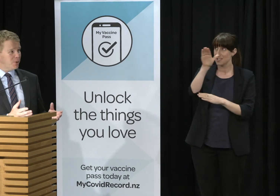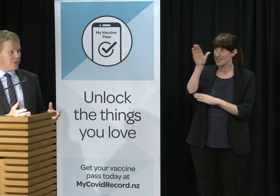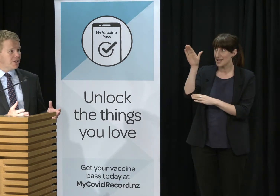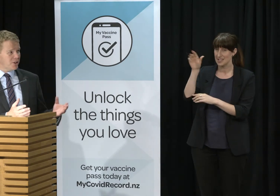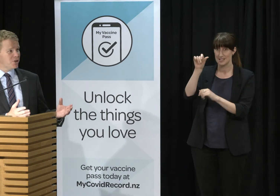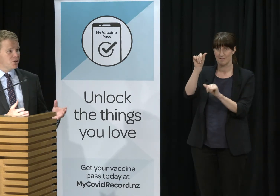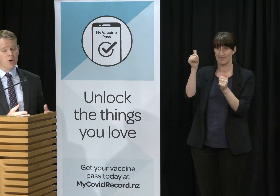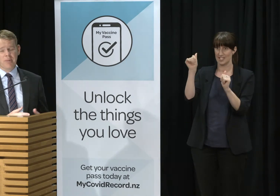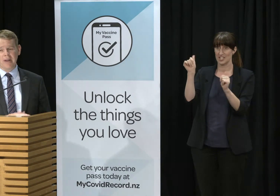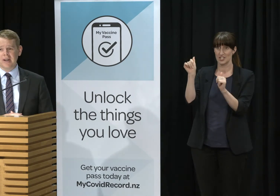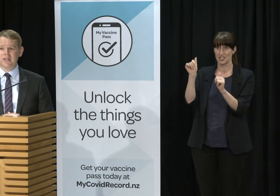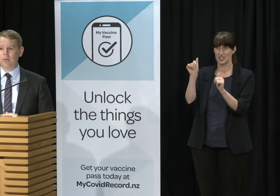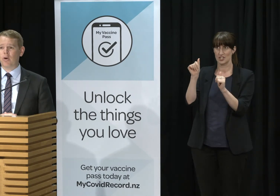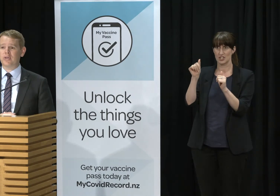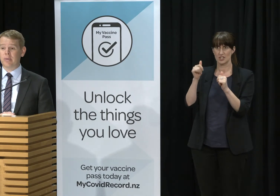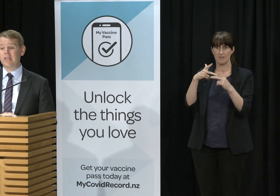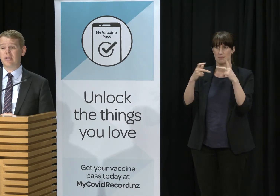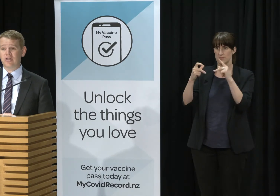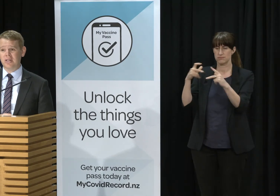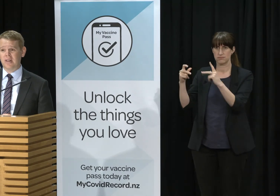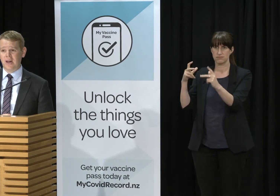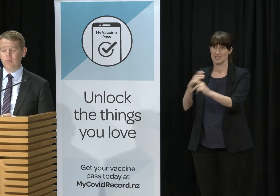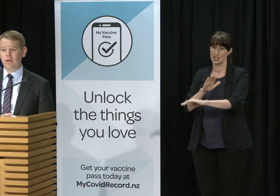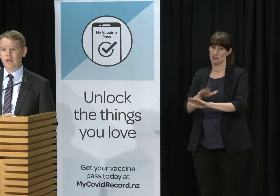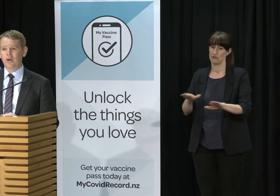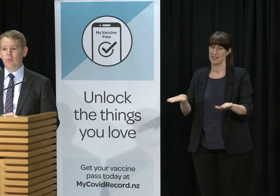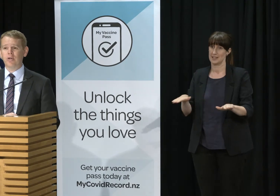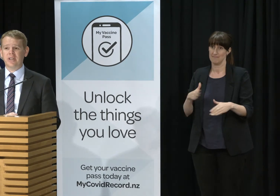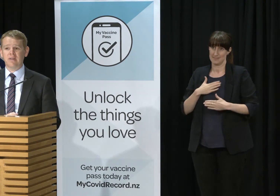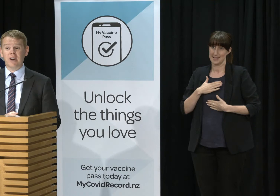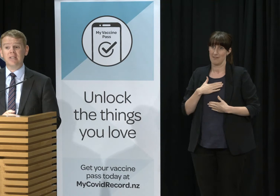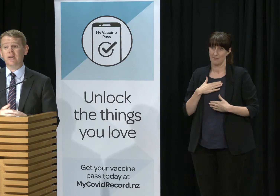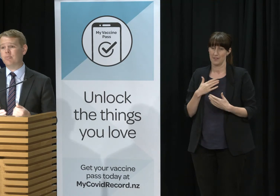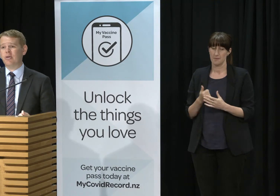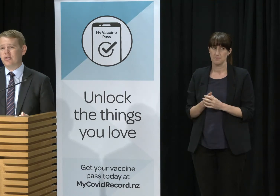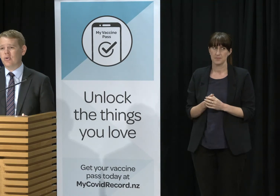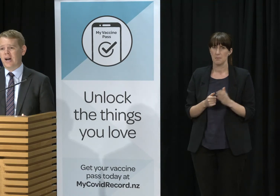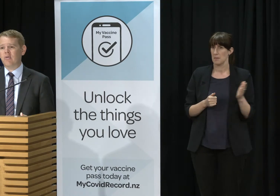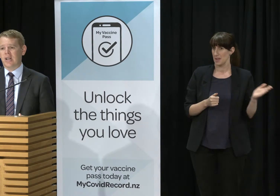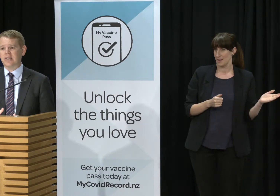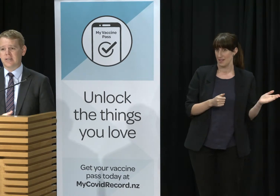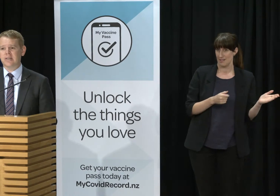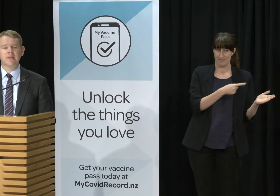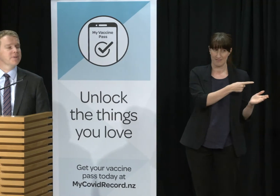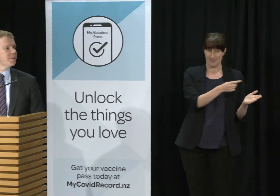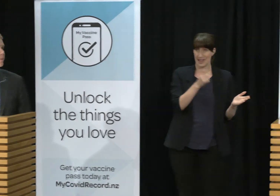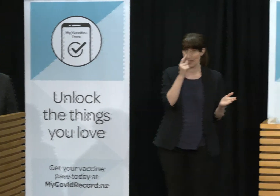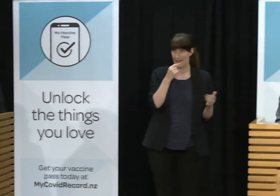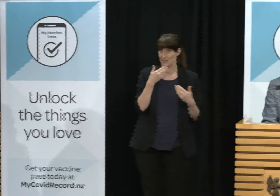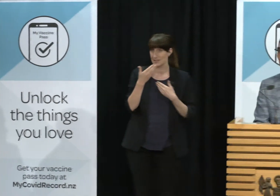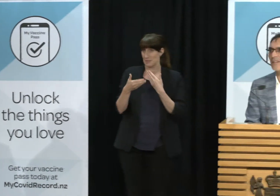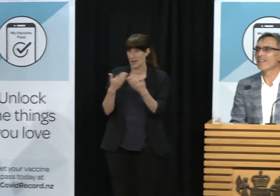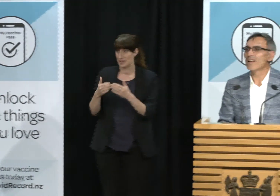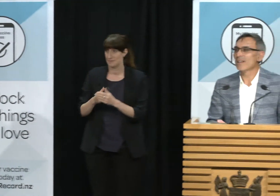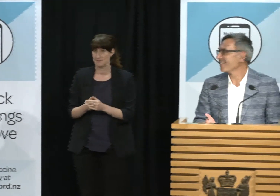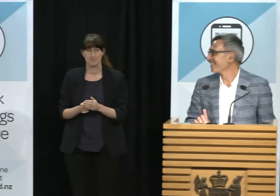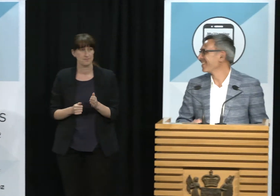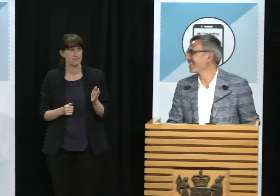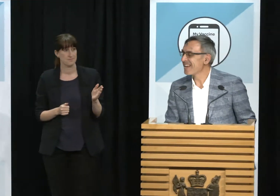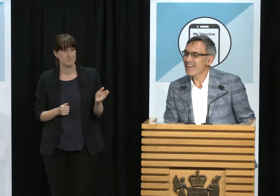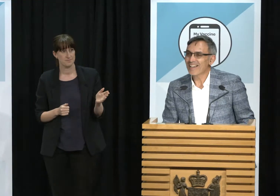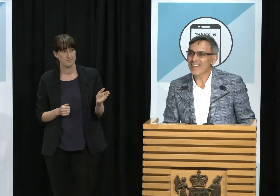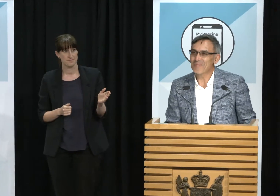kano puta noa i te ao inaianei